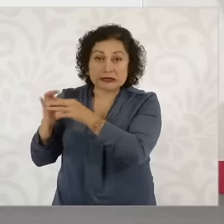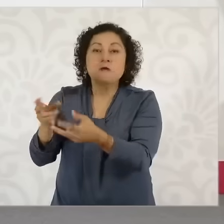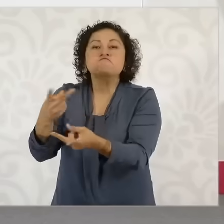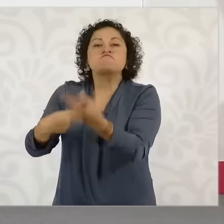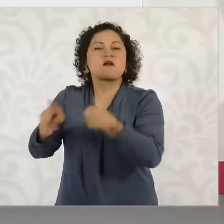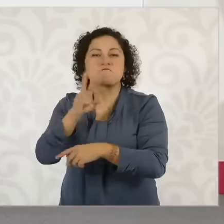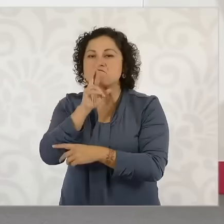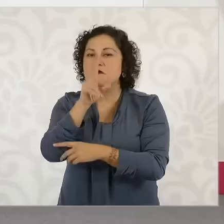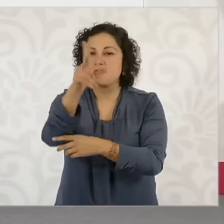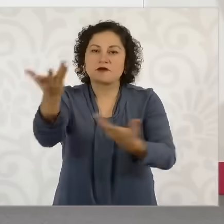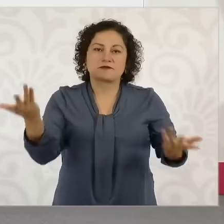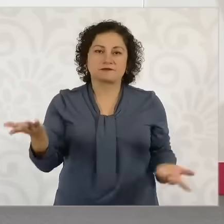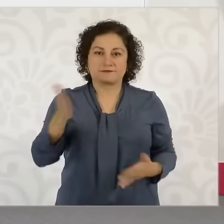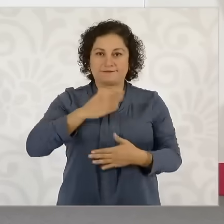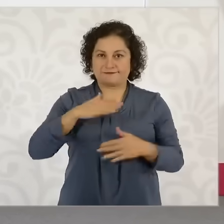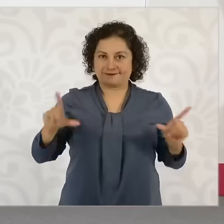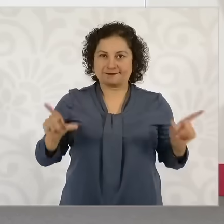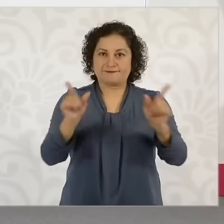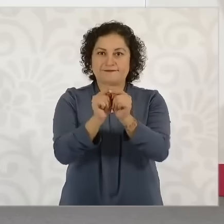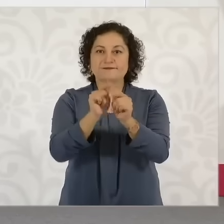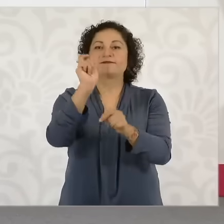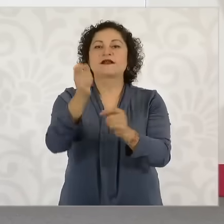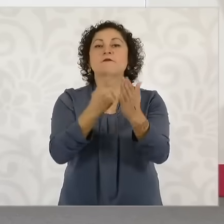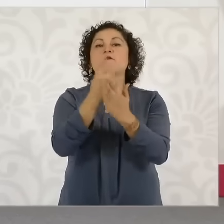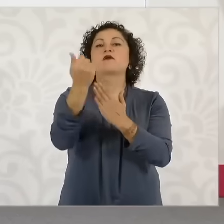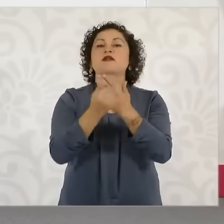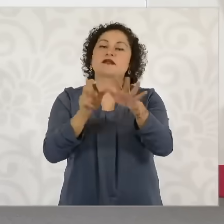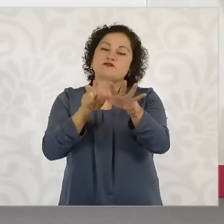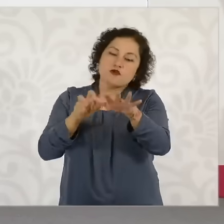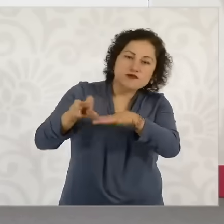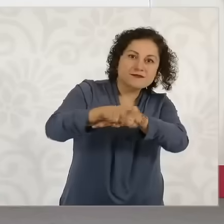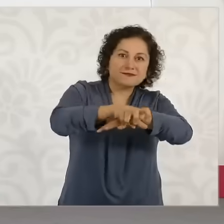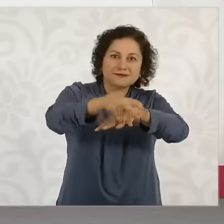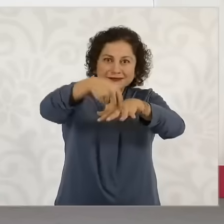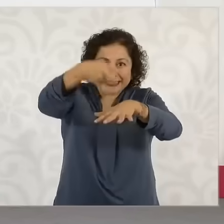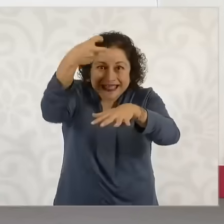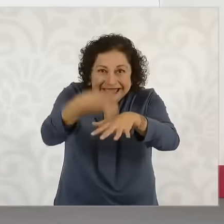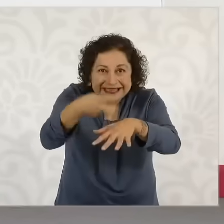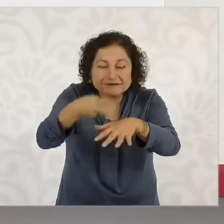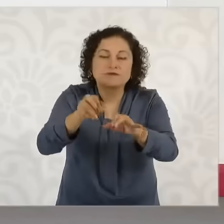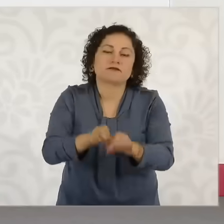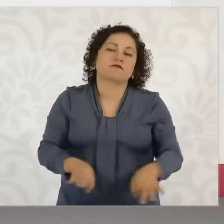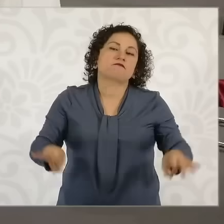decirles que el proyecto Tren Maya ha sido una pieza fundamental en la transformación económica